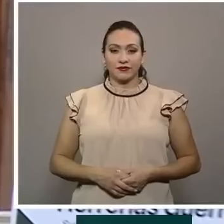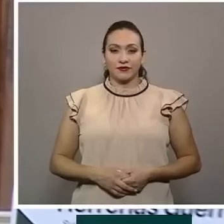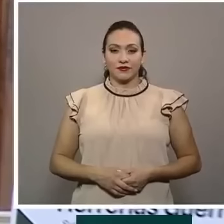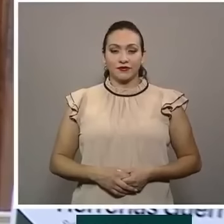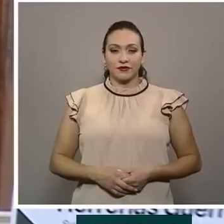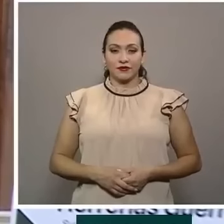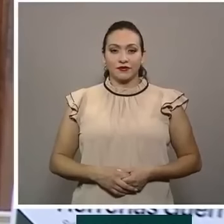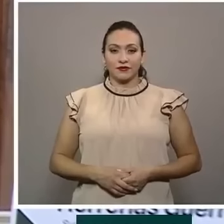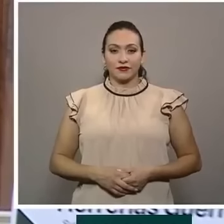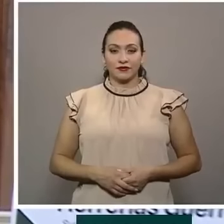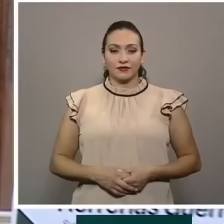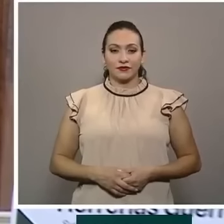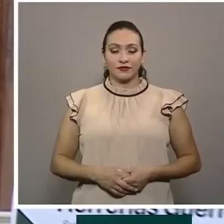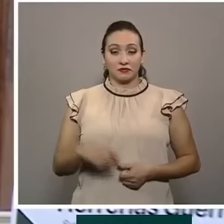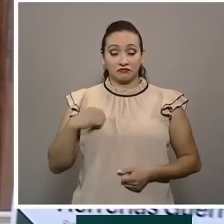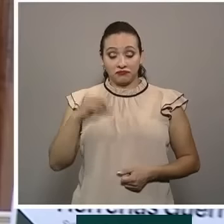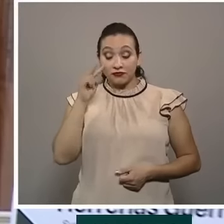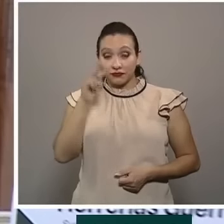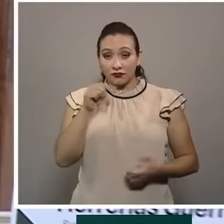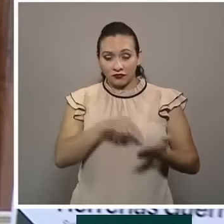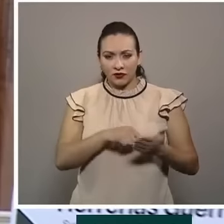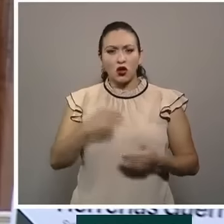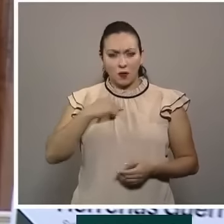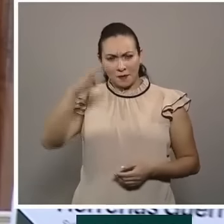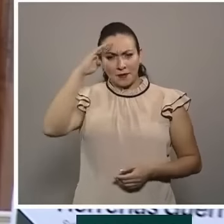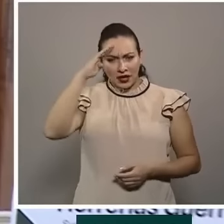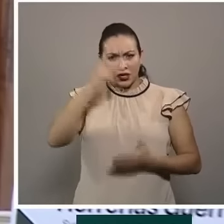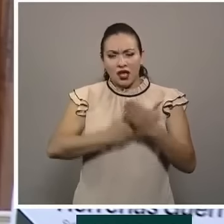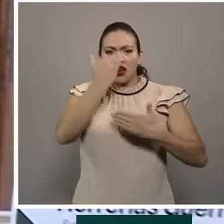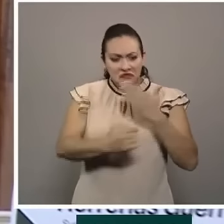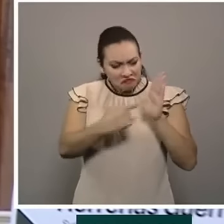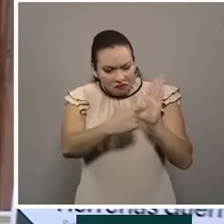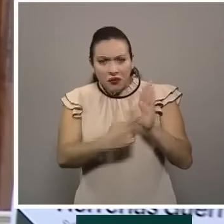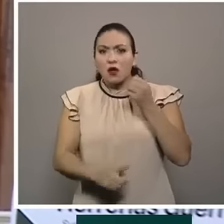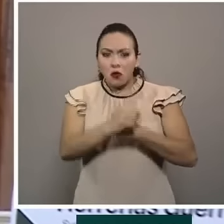Me parece y considero que el proyecto da una solución adecuada a los planteamientos que hace